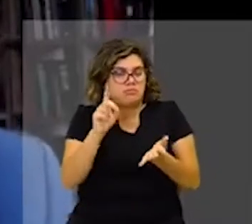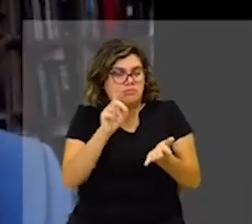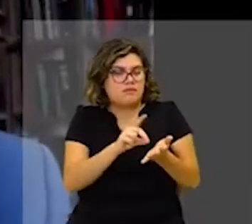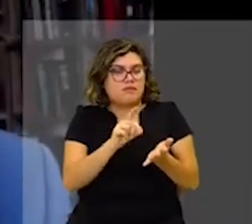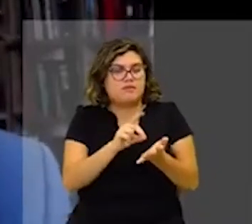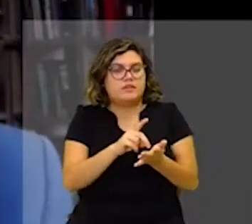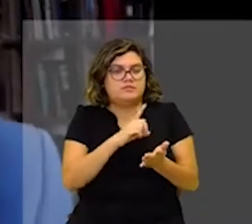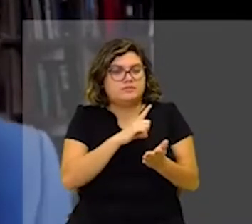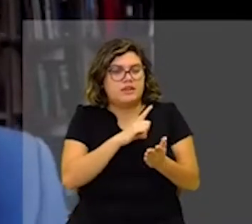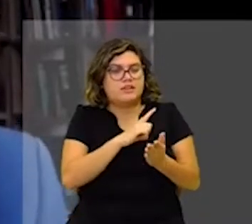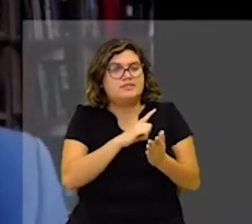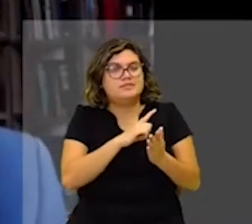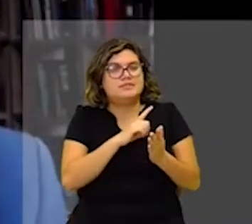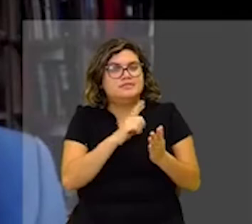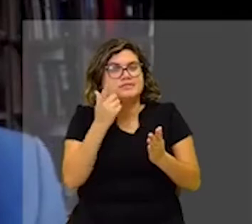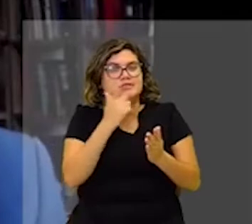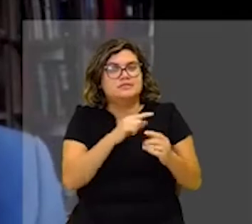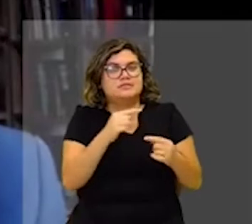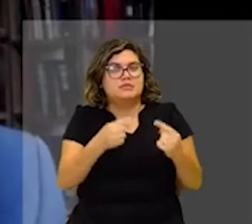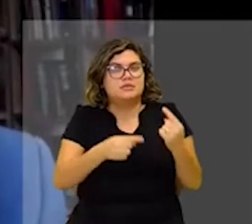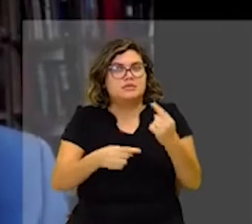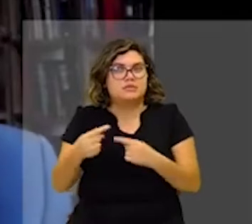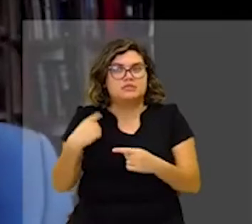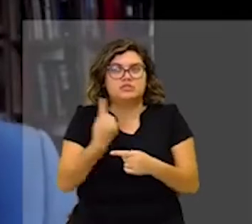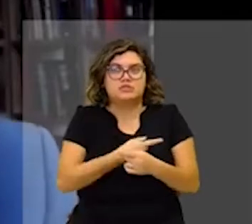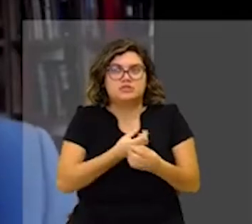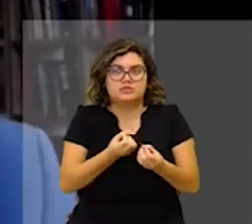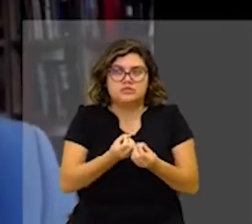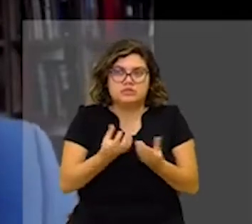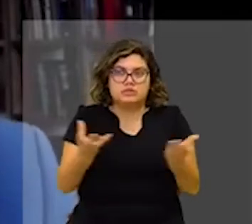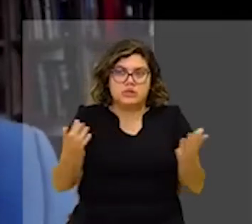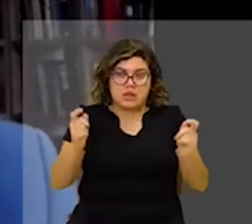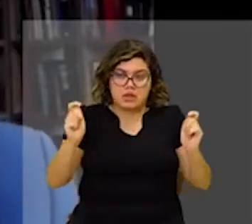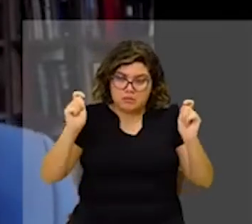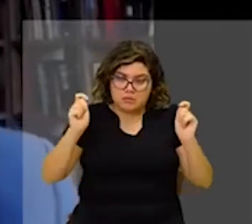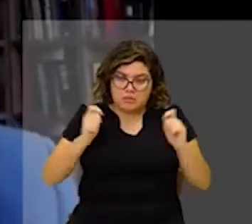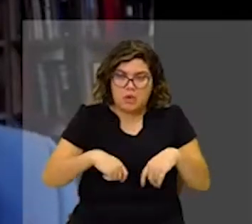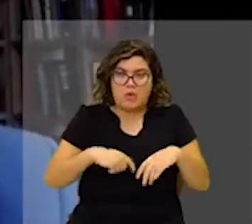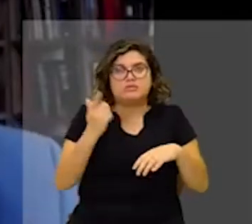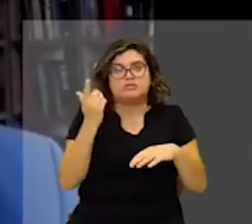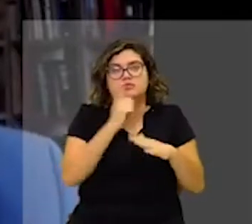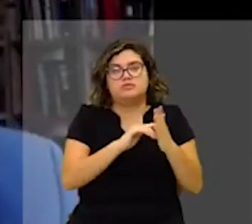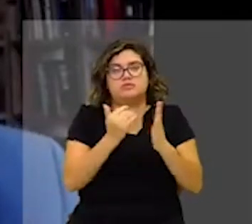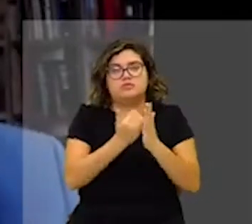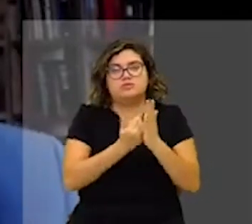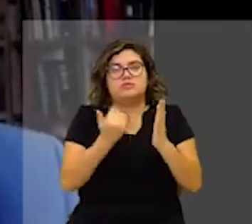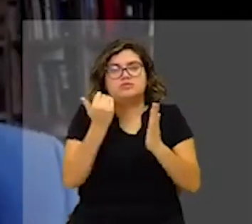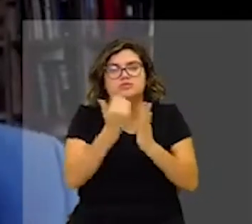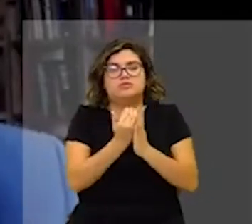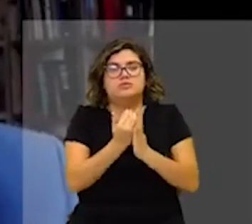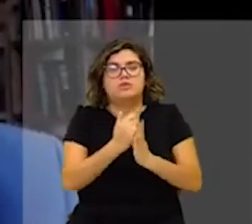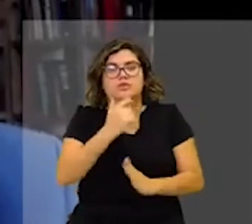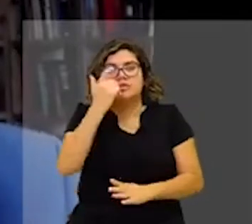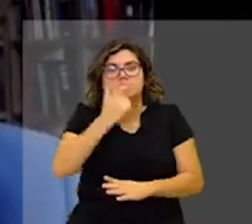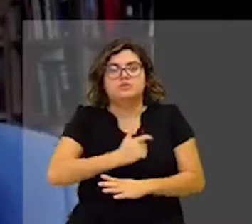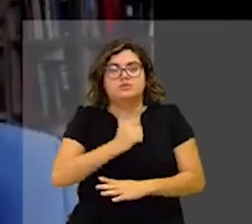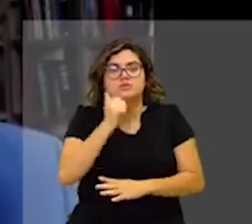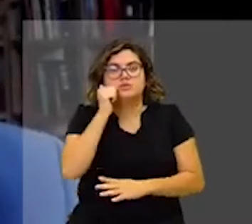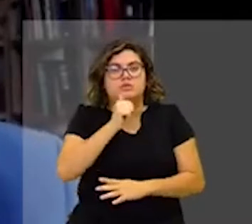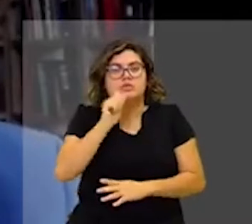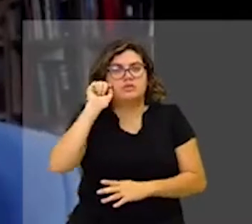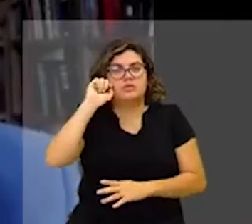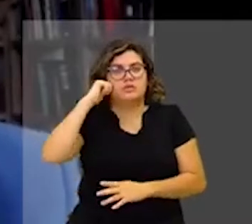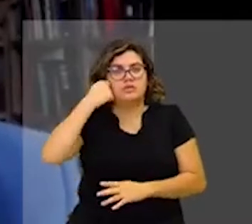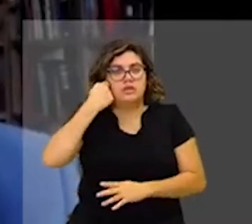o debate que nós oferecemos e pode e deve ser superar Eu sou uma mulher negra de pés morena